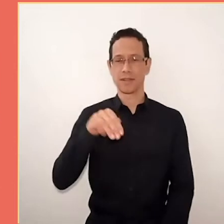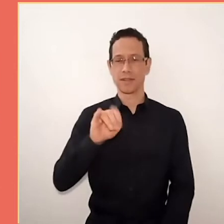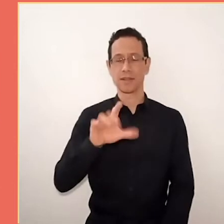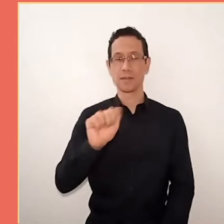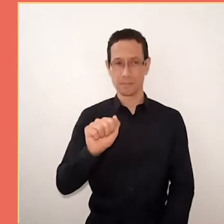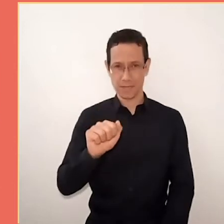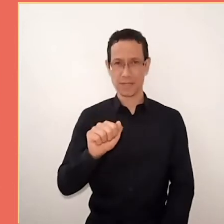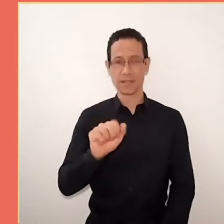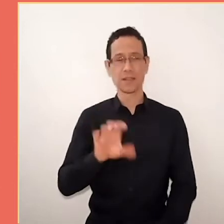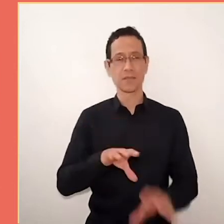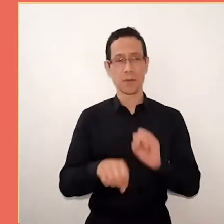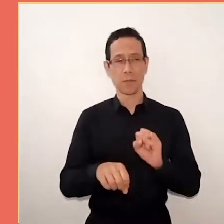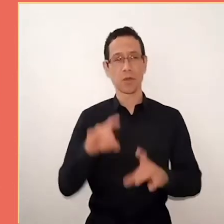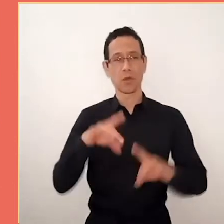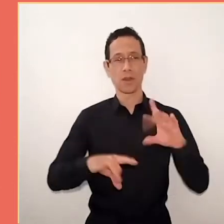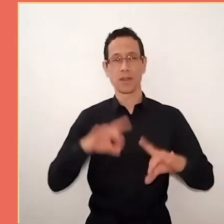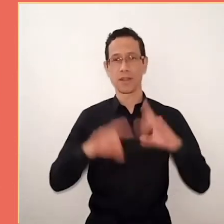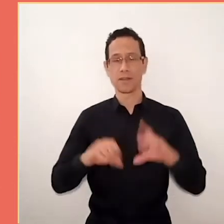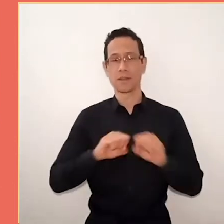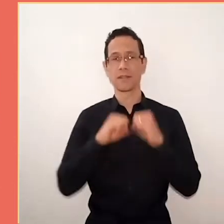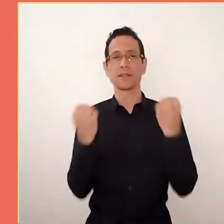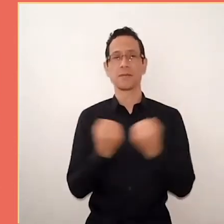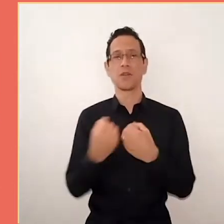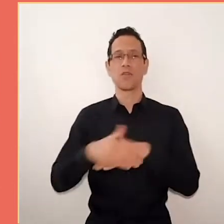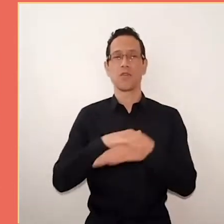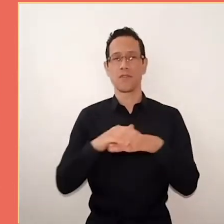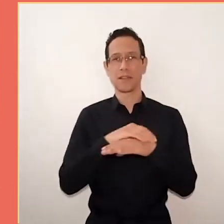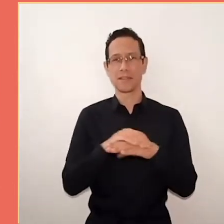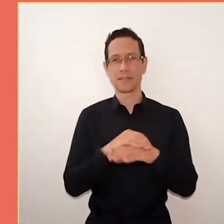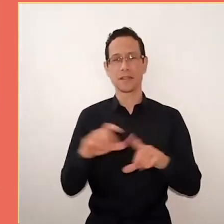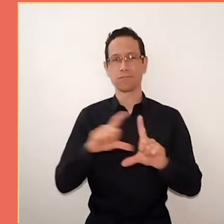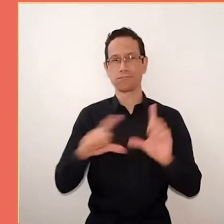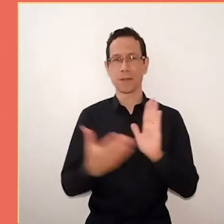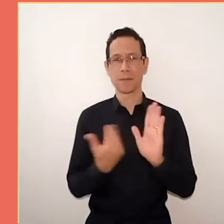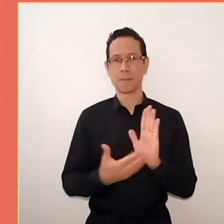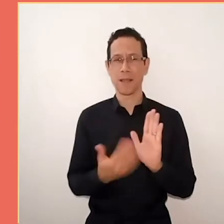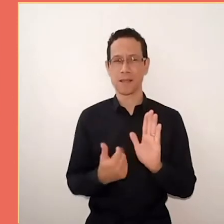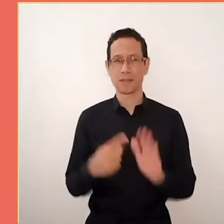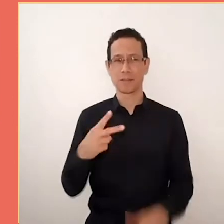foi curadora e coordenadora dos seminários Conversas ao Pé da Página, de 2011 a 2015.